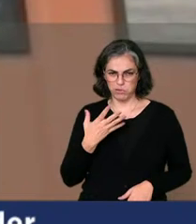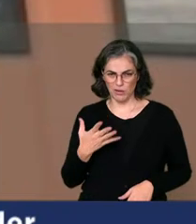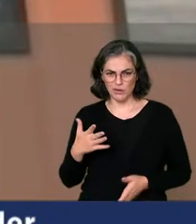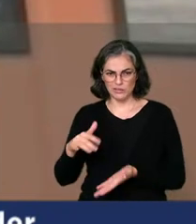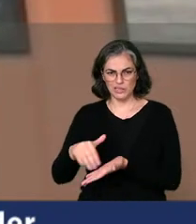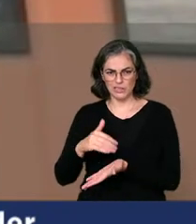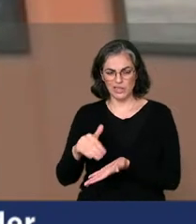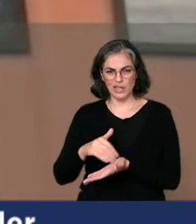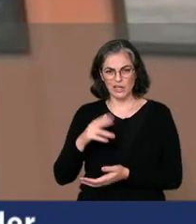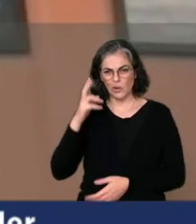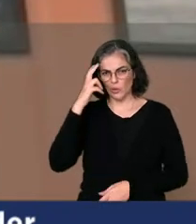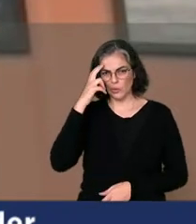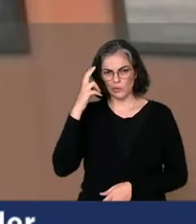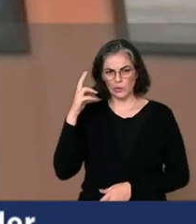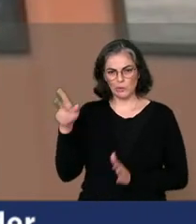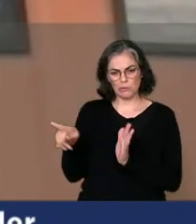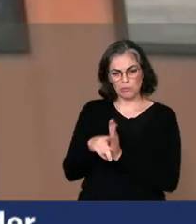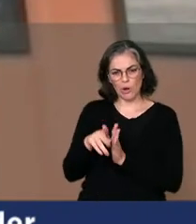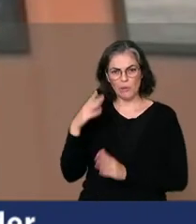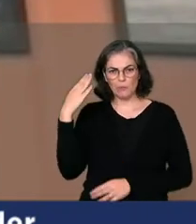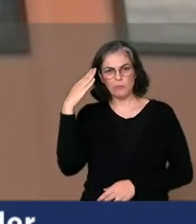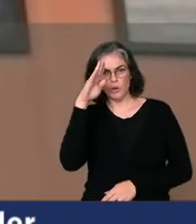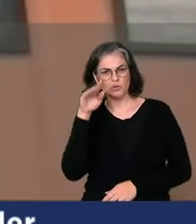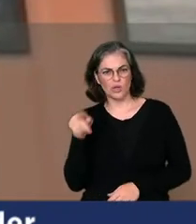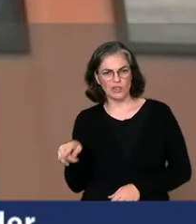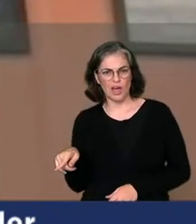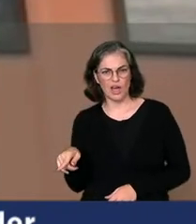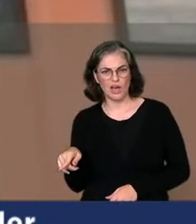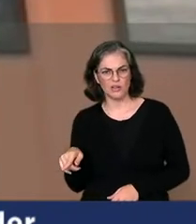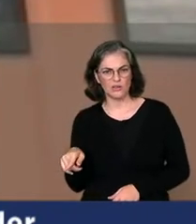DANDO CHEQUE EM BRANCO DESTINAR COMO QUISER. COMO SE FOSSE SAIR ALGO DE BOM, SECRETARIA DE CULTURA DE